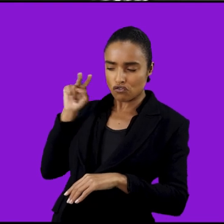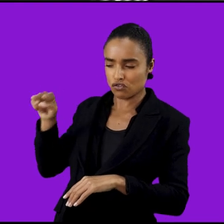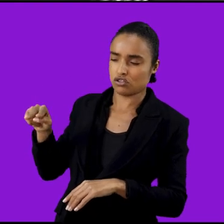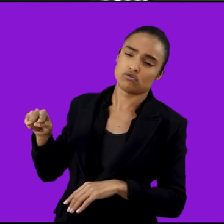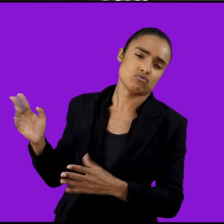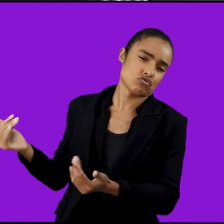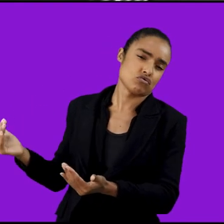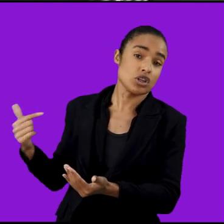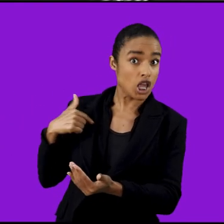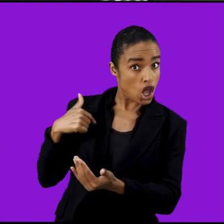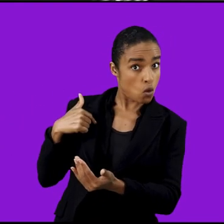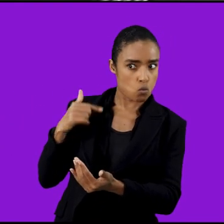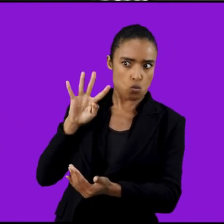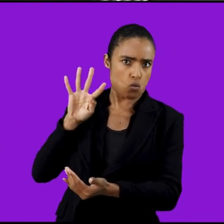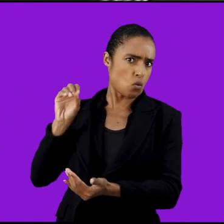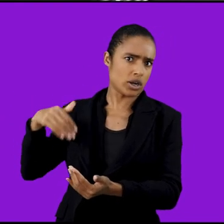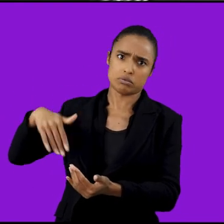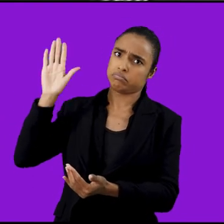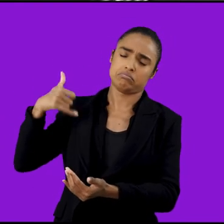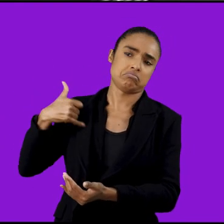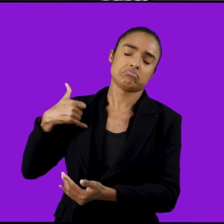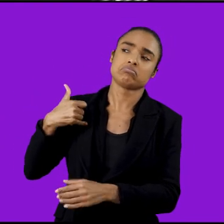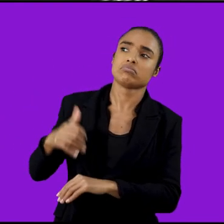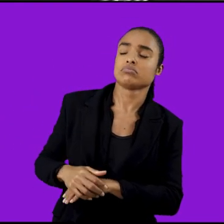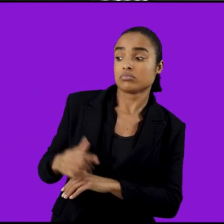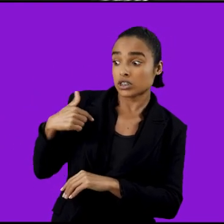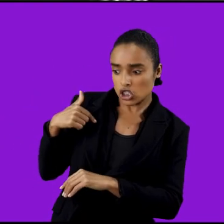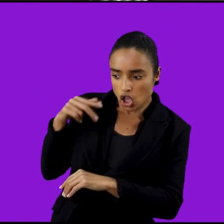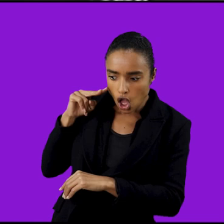Então, para mim o que é antes são os jovens. E eu olho e falo: “Cara, o que, que é essa